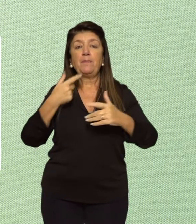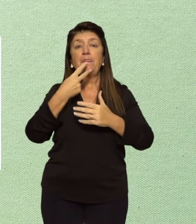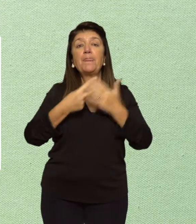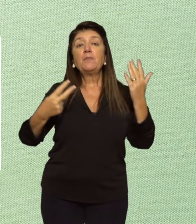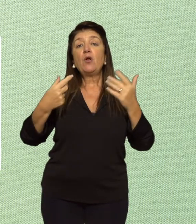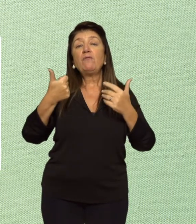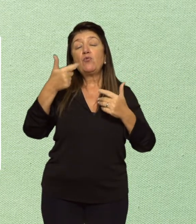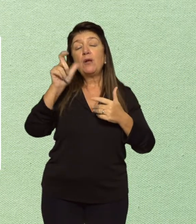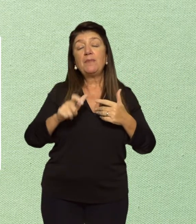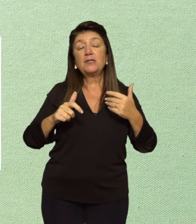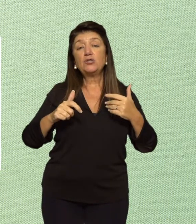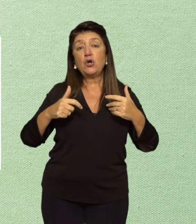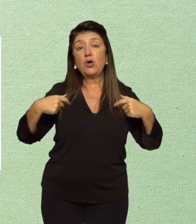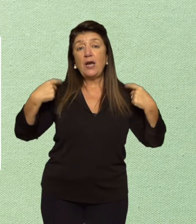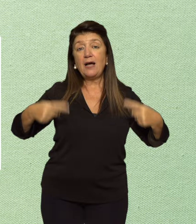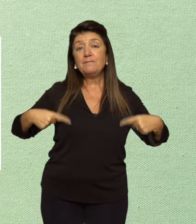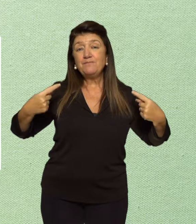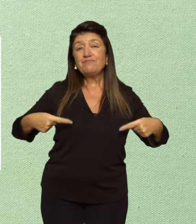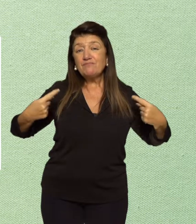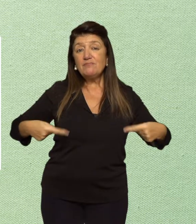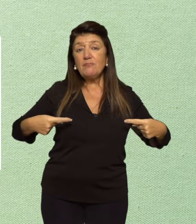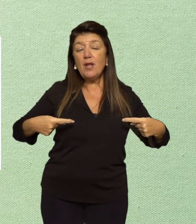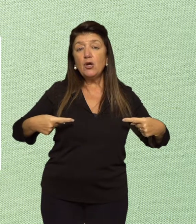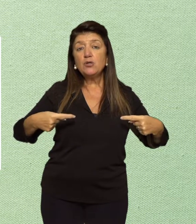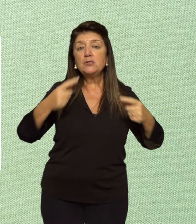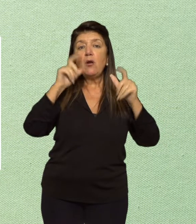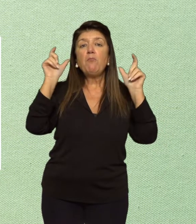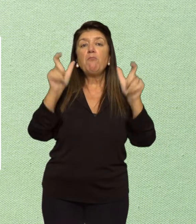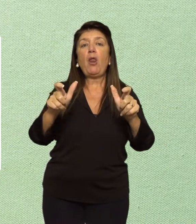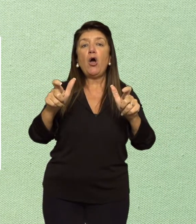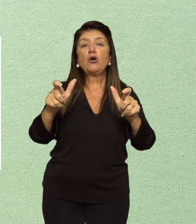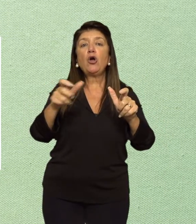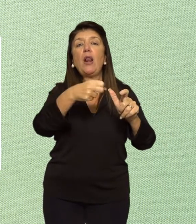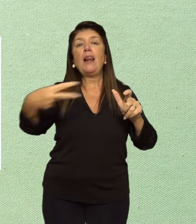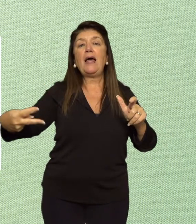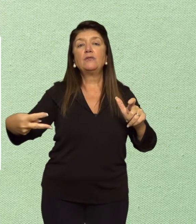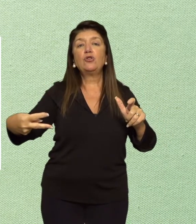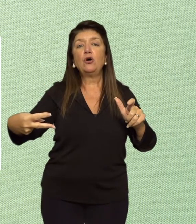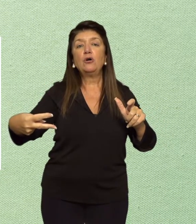lasciata allettata e le viene quindi impedita la possibilità di muoversi in modo autonomo, come una